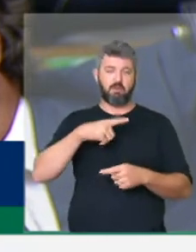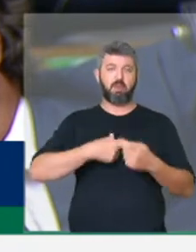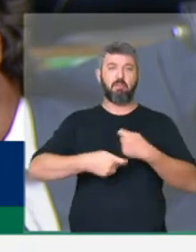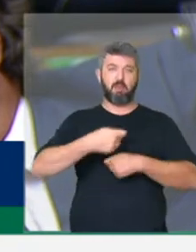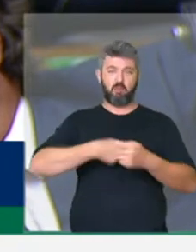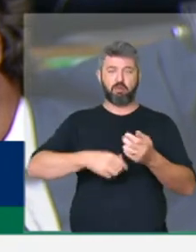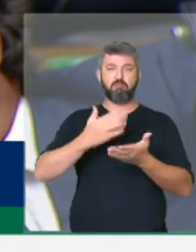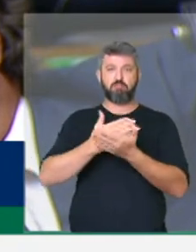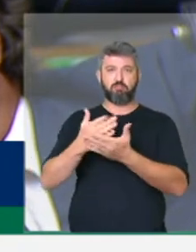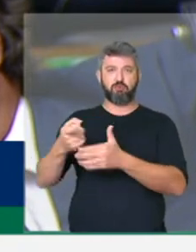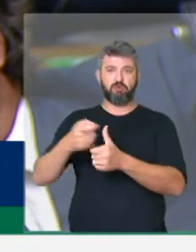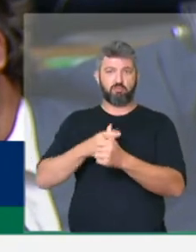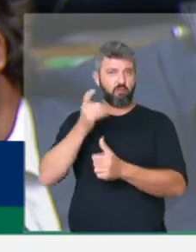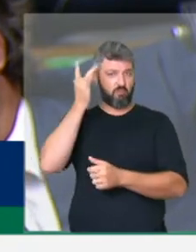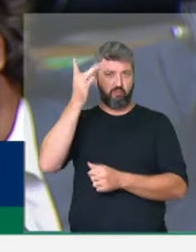PROPICIA ESTA CORREÇÃO PARA QUE HAJA ESPAÇO PARA